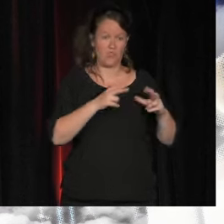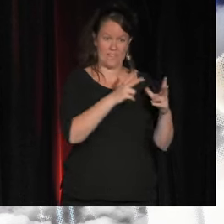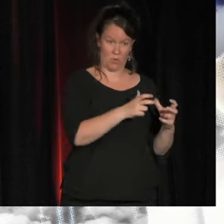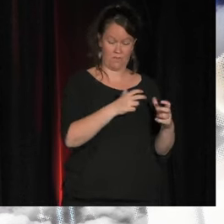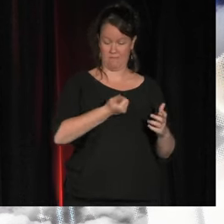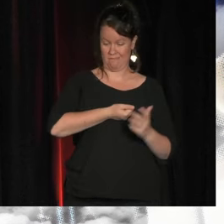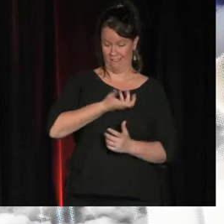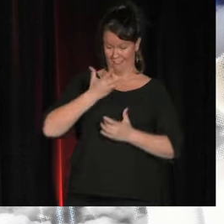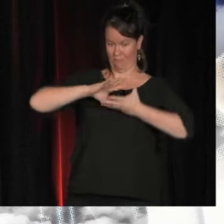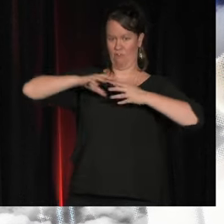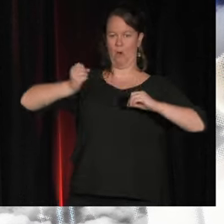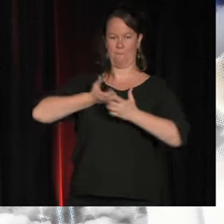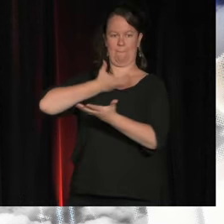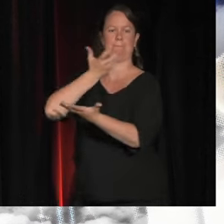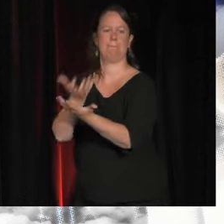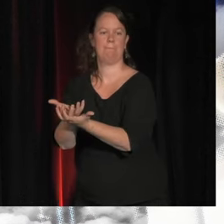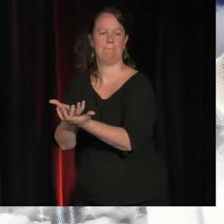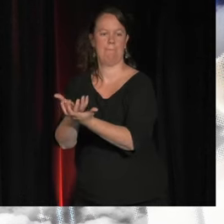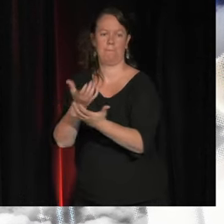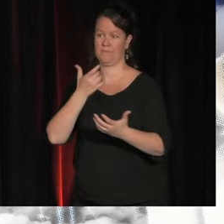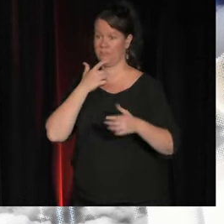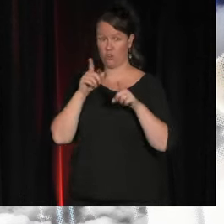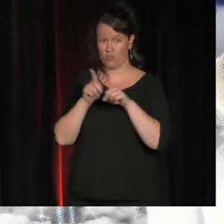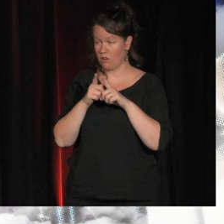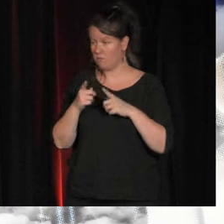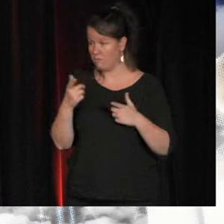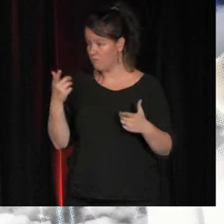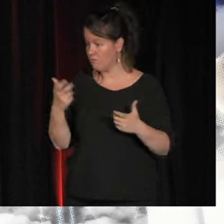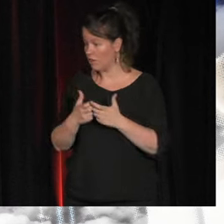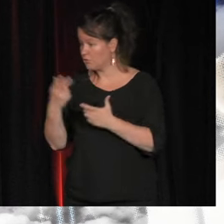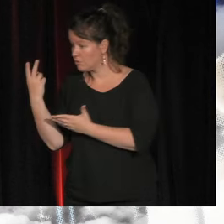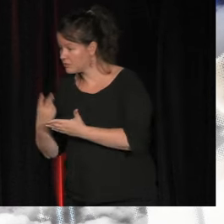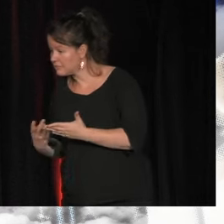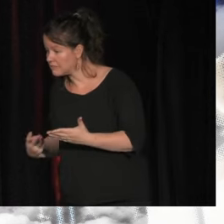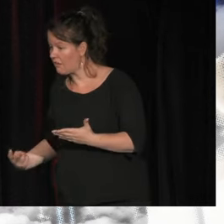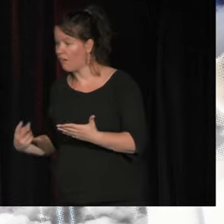C'est ça qu'il faut comprendre. C'est-à-dire que tout comme n'importe quel autre médium, vous prenez votre dessin, vous prenez votre pinceau d'aquarelle, vous allez faire quelque